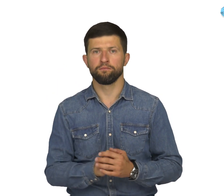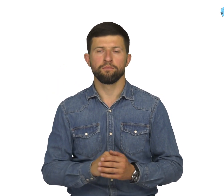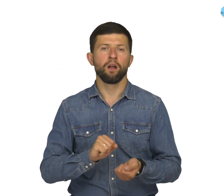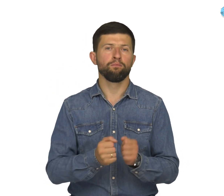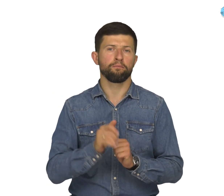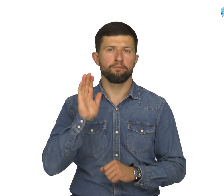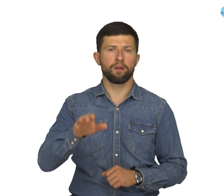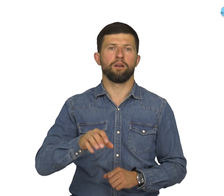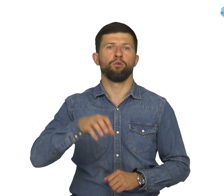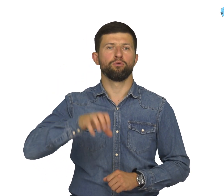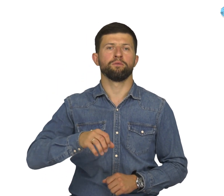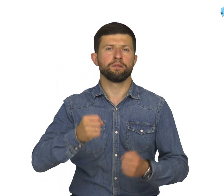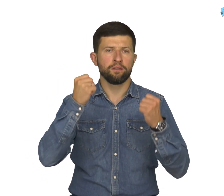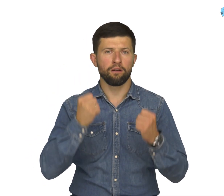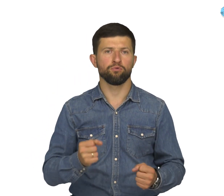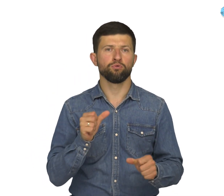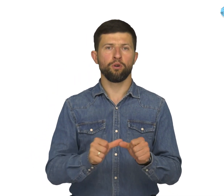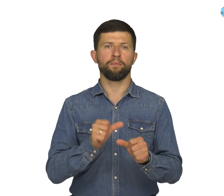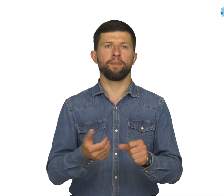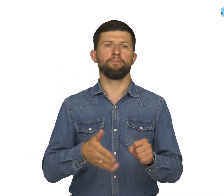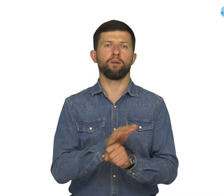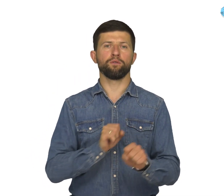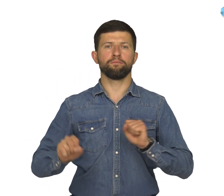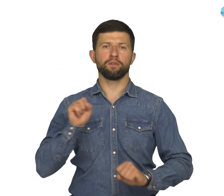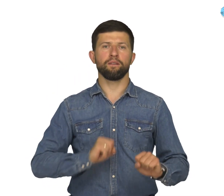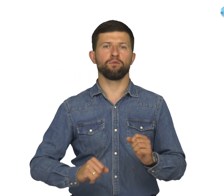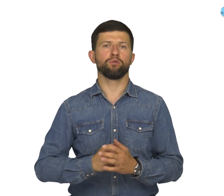lub legitymują się orzeczeniem o znacznym stopniu niepełnosprawności.